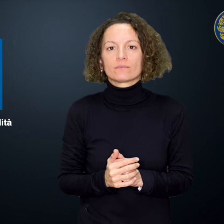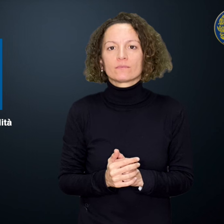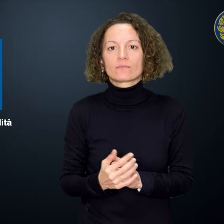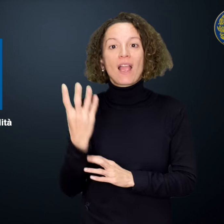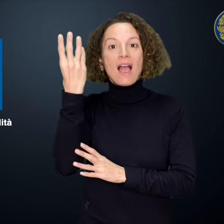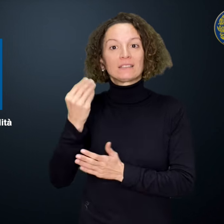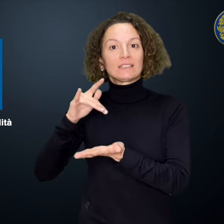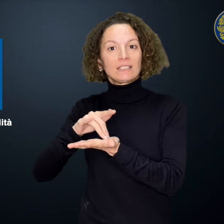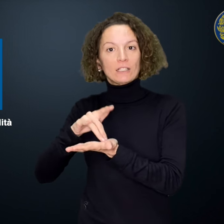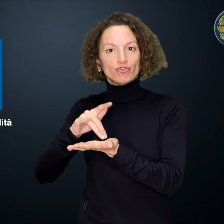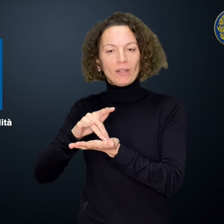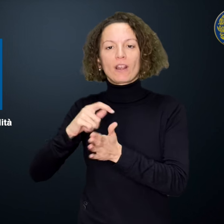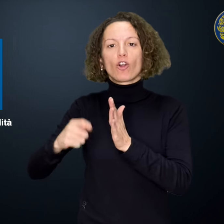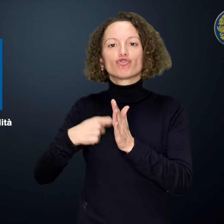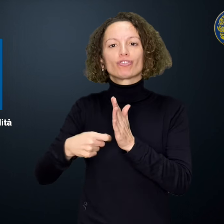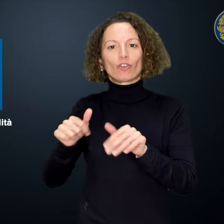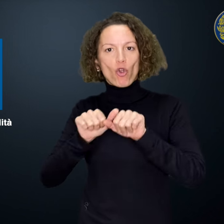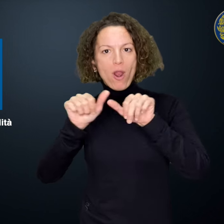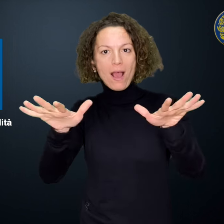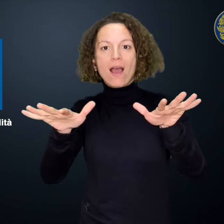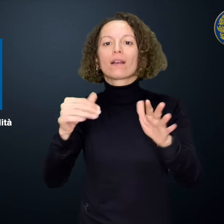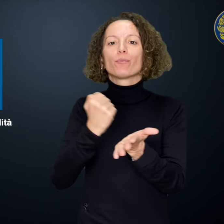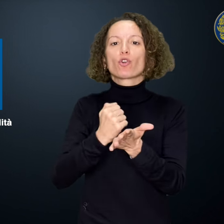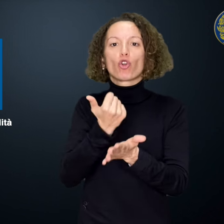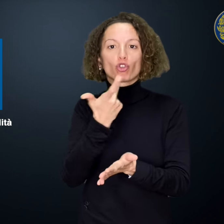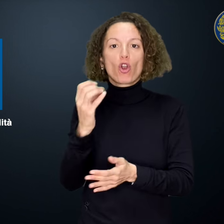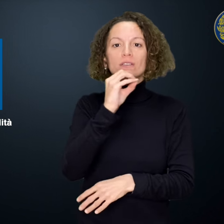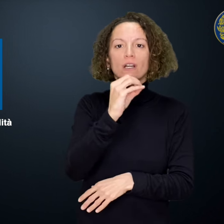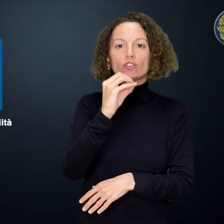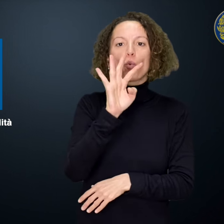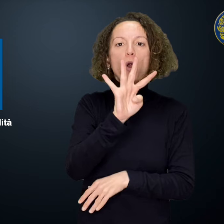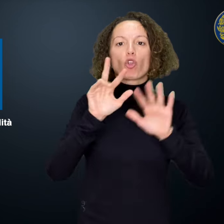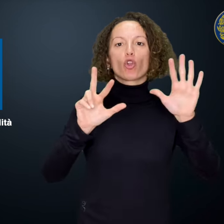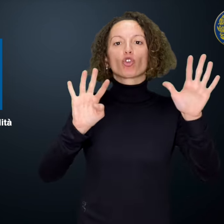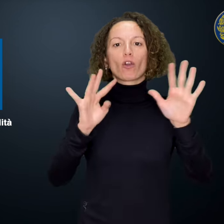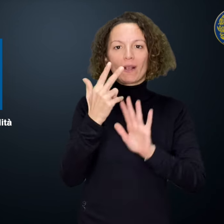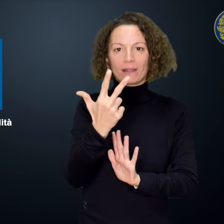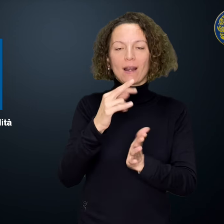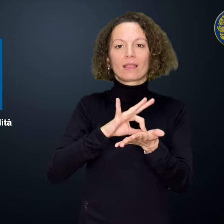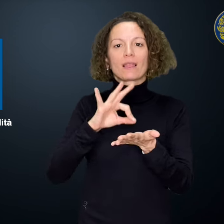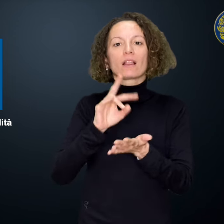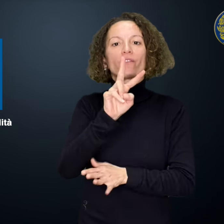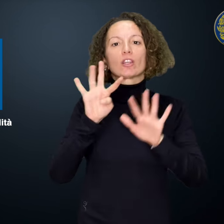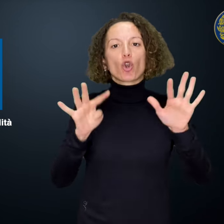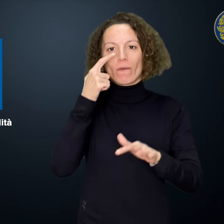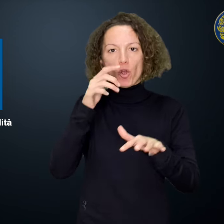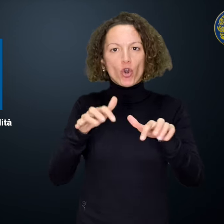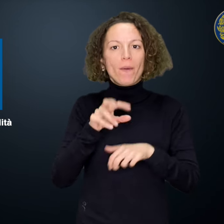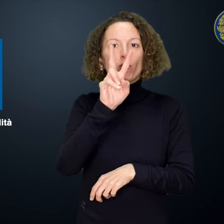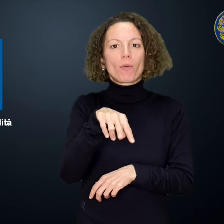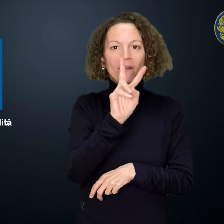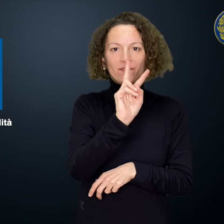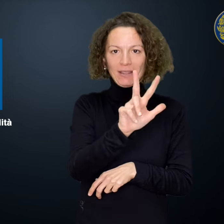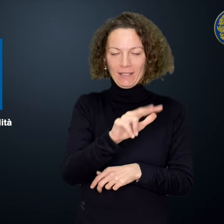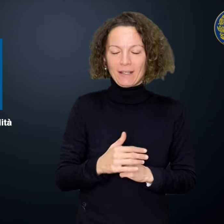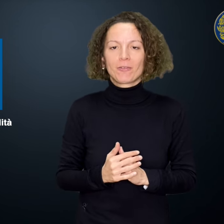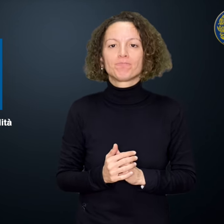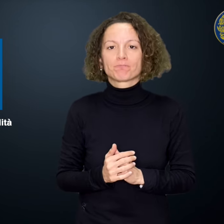Sede Centrale Circolare ENS n. 004893 del 29 Novembre 2023